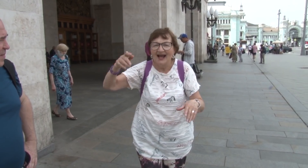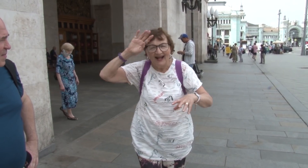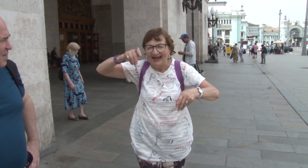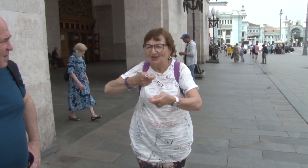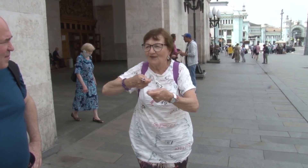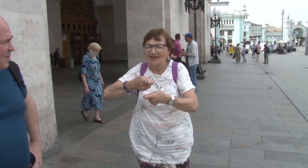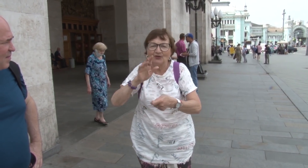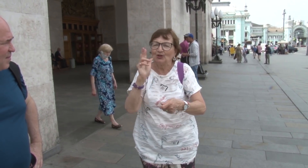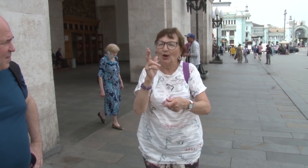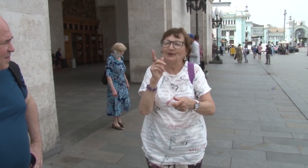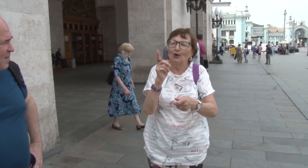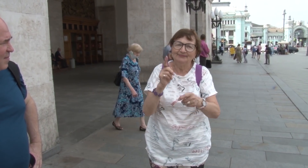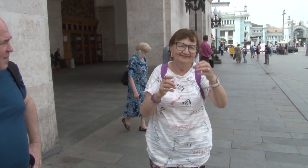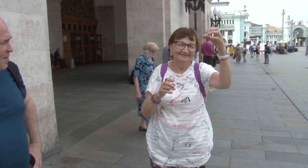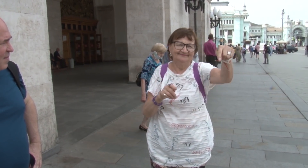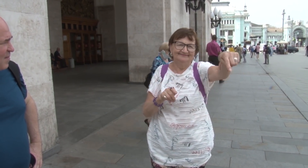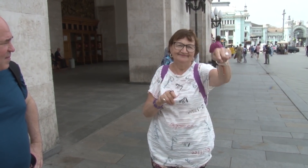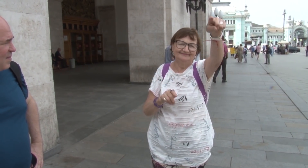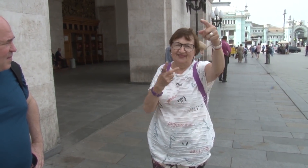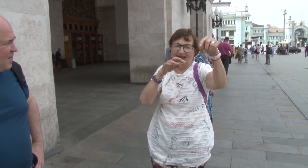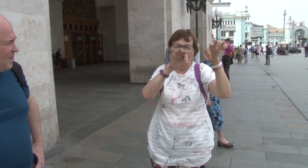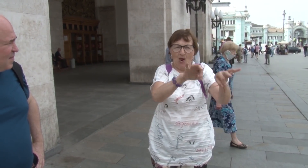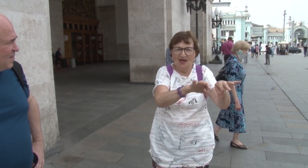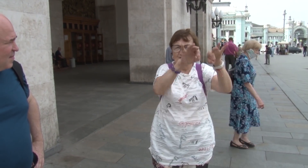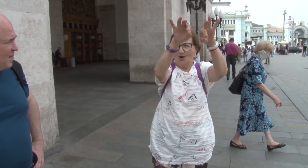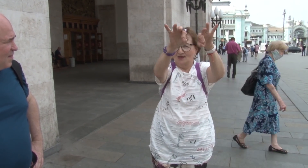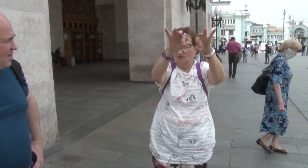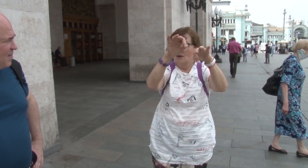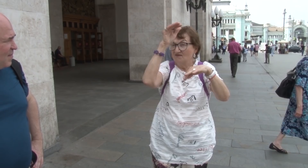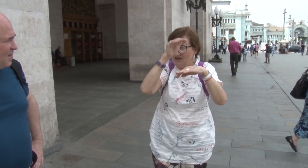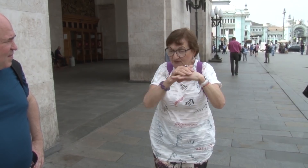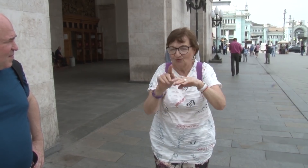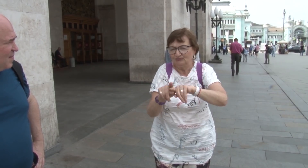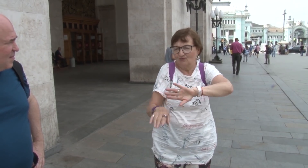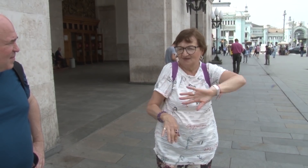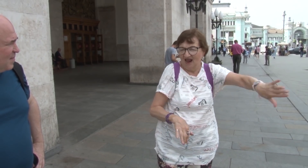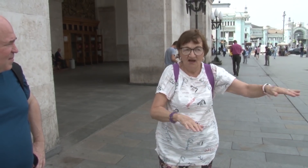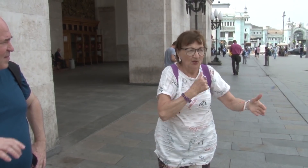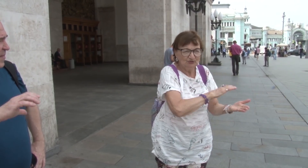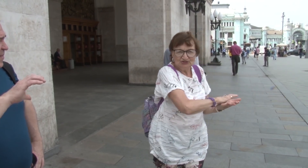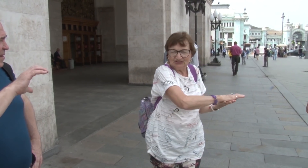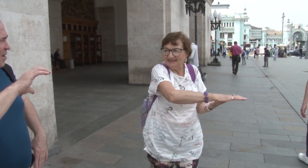Продавали еще газированную воду – за 3 копейки и копейку. В двух местах… Вечером тоже убирали.